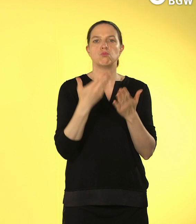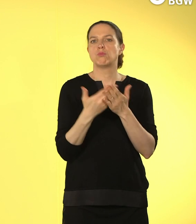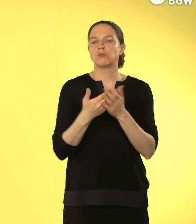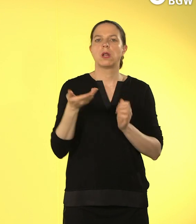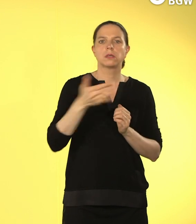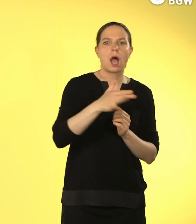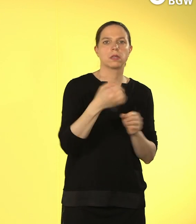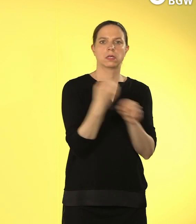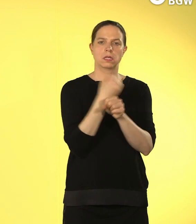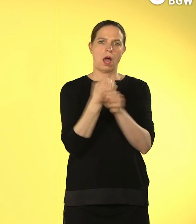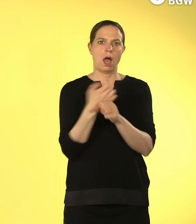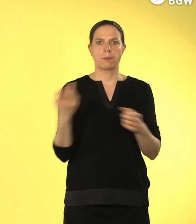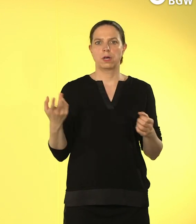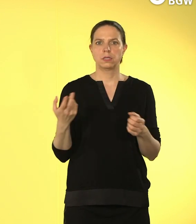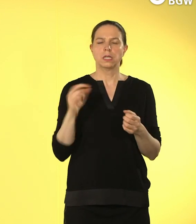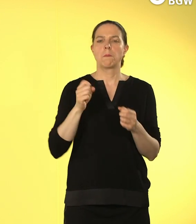die dann höher beschichtet sind.